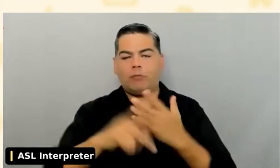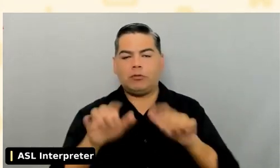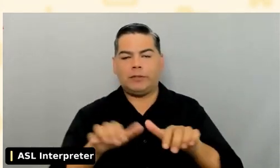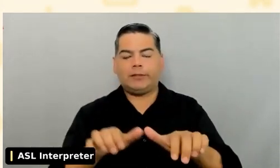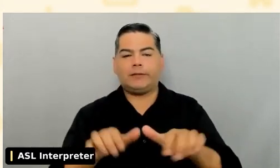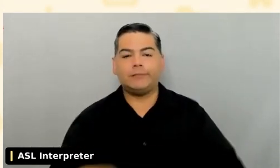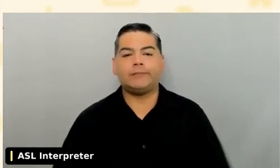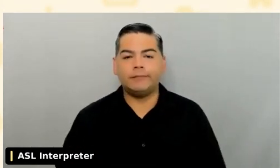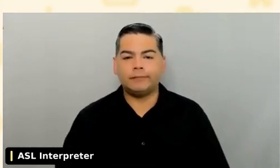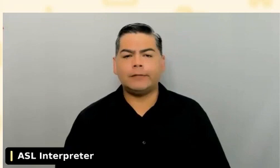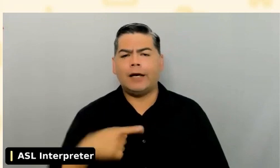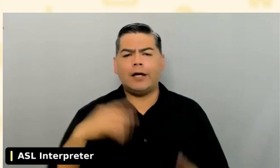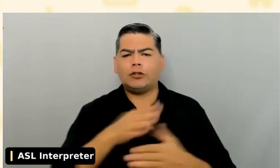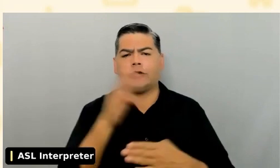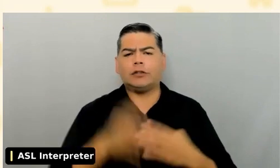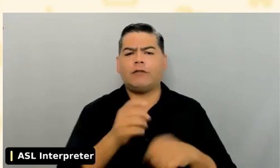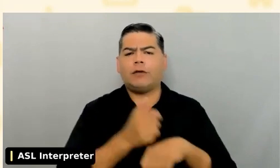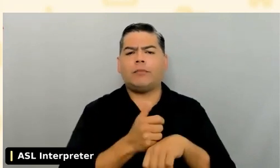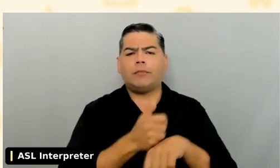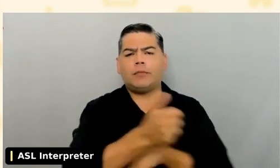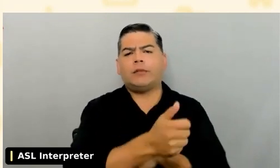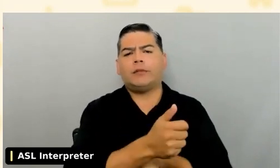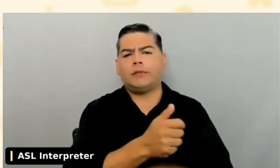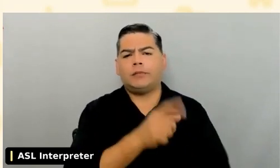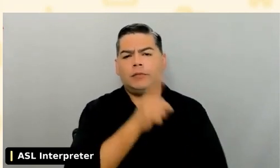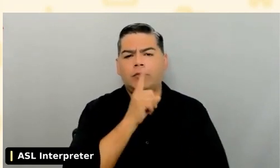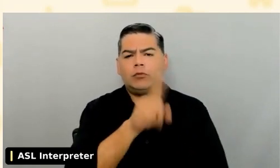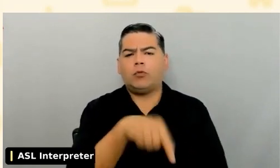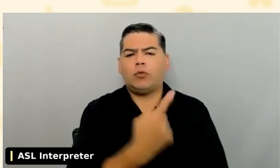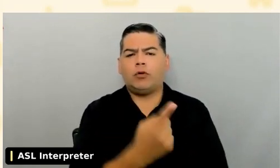Nunca debería culpar a la herramienta en sí porque es sólo